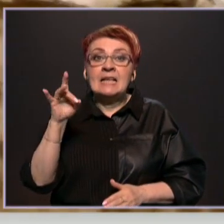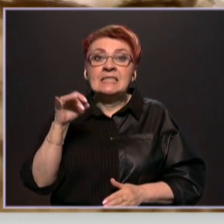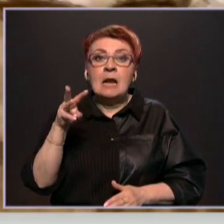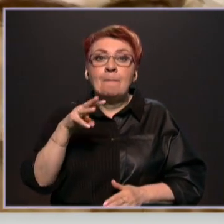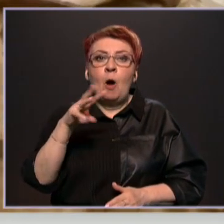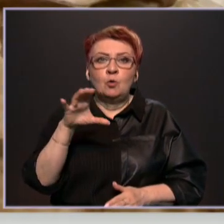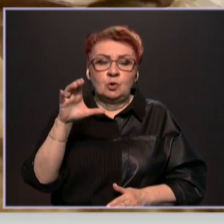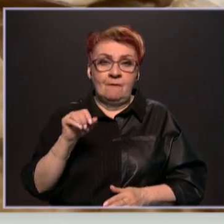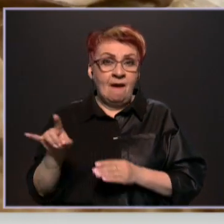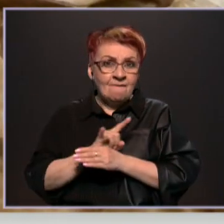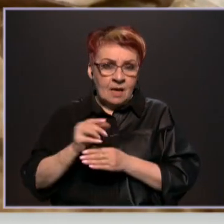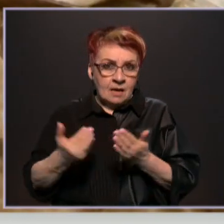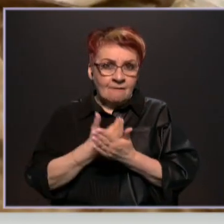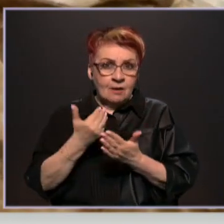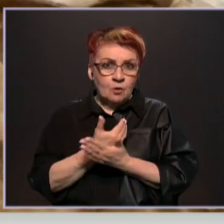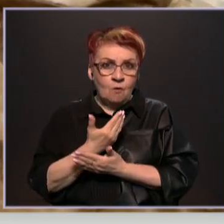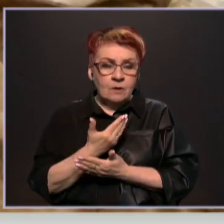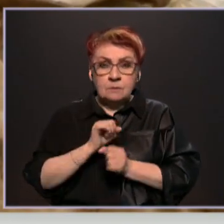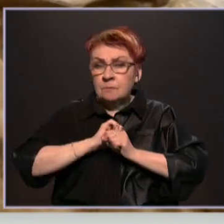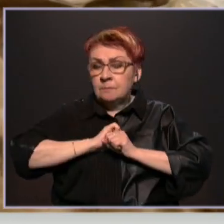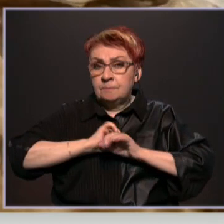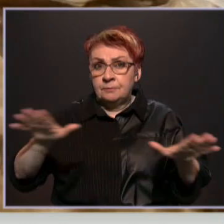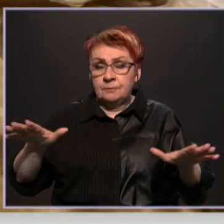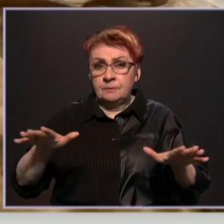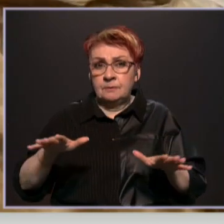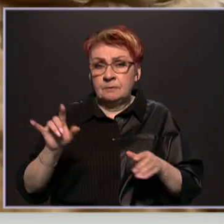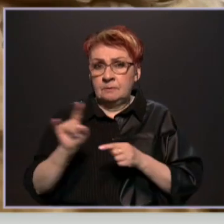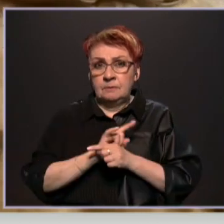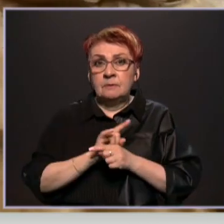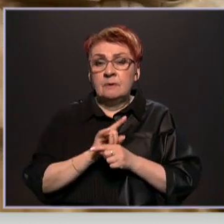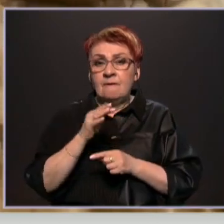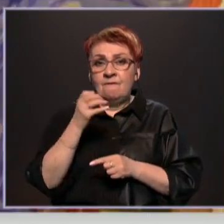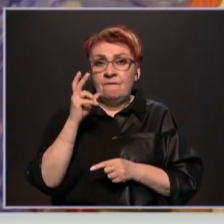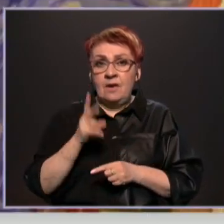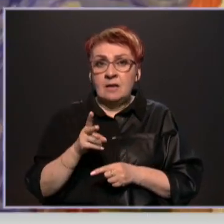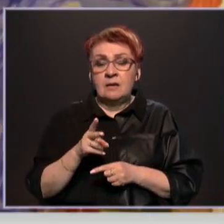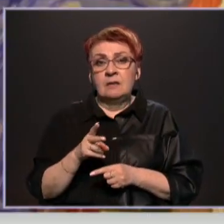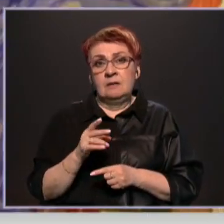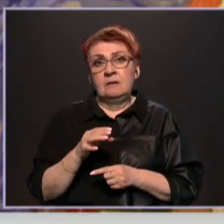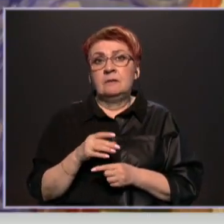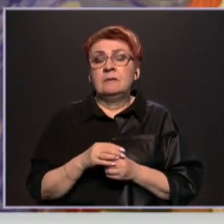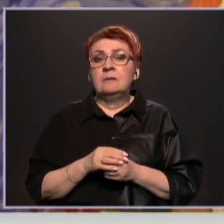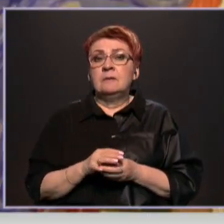фейковая новость за считанные дни разлетелась по крупнейшим telegram-каналом Украины причем очень